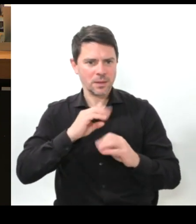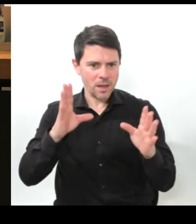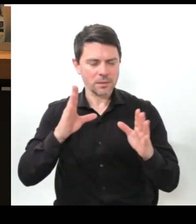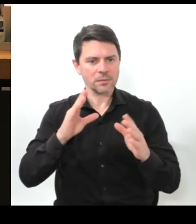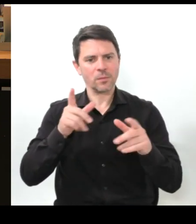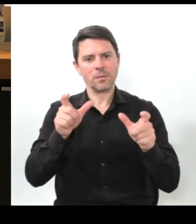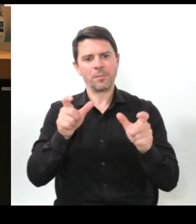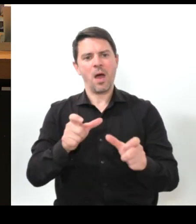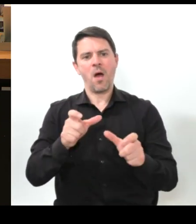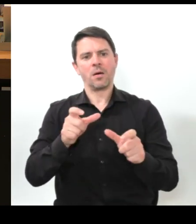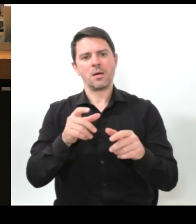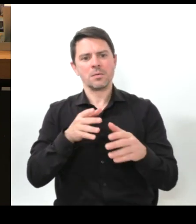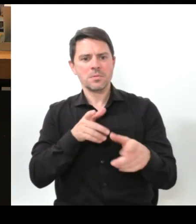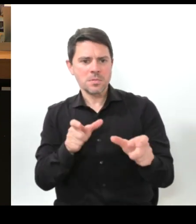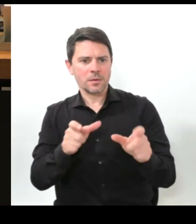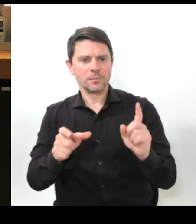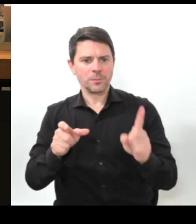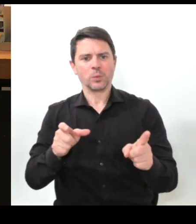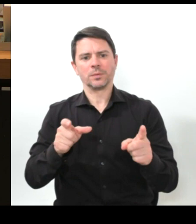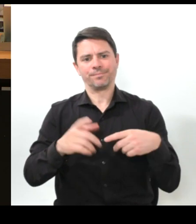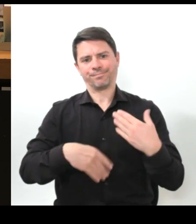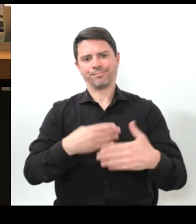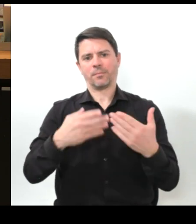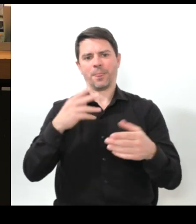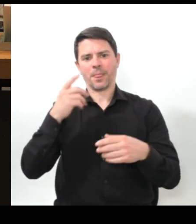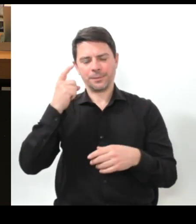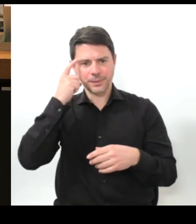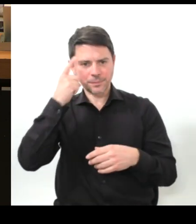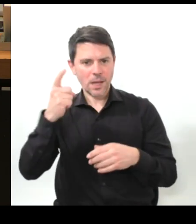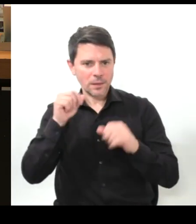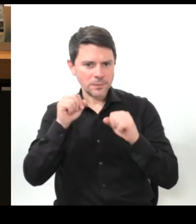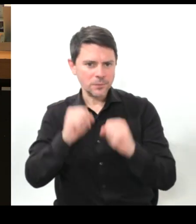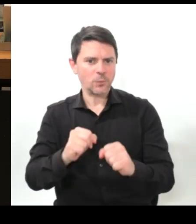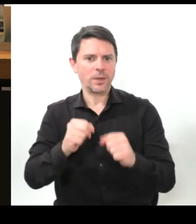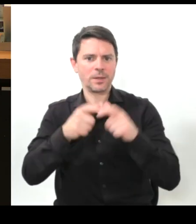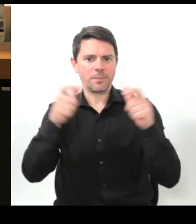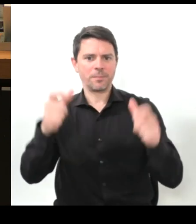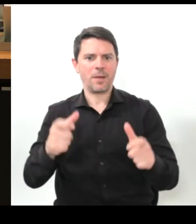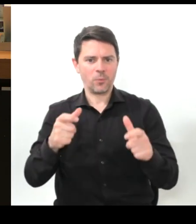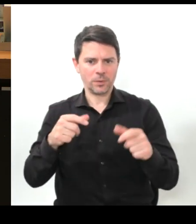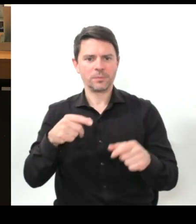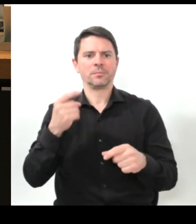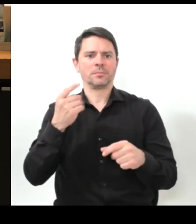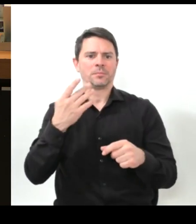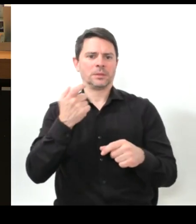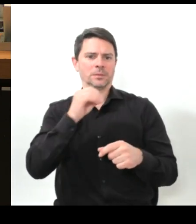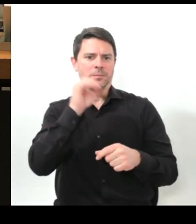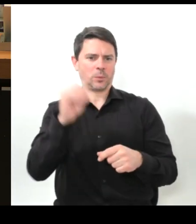Mit unserem Antrag sind und bauliche Verschattung Spaß daraus Energieeffizienz und Klimaschutz Gründen dem Einbau